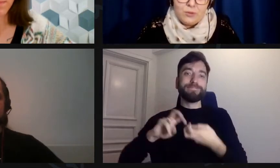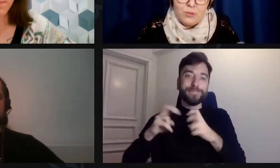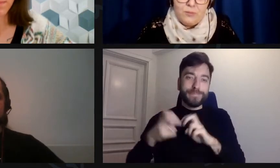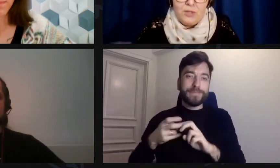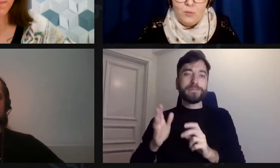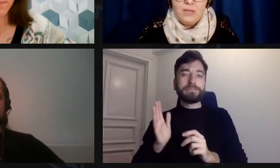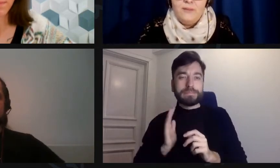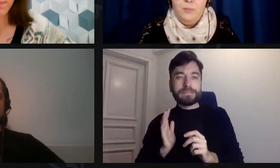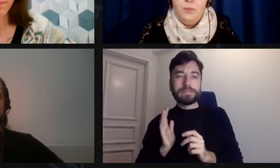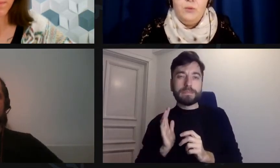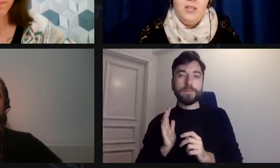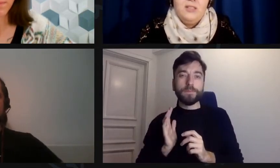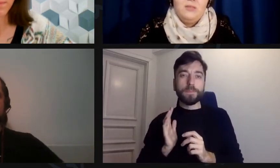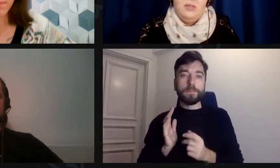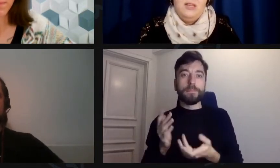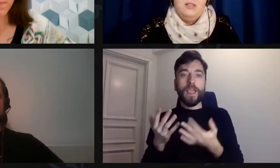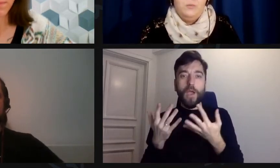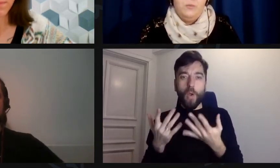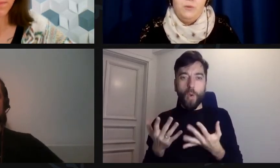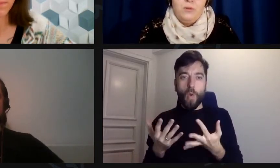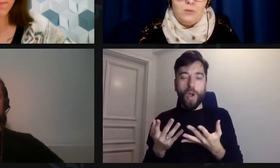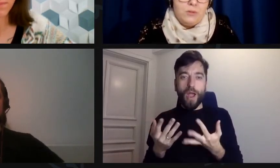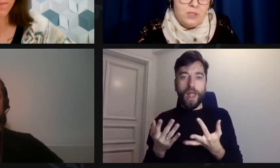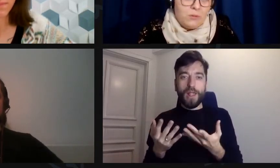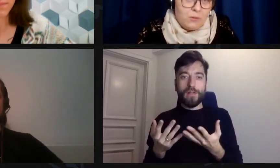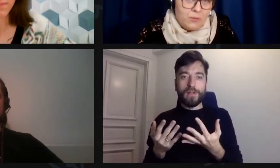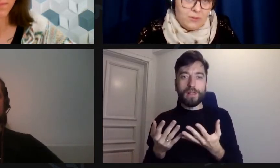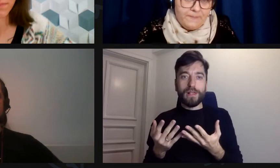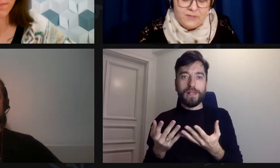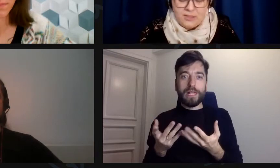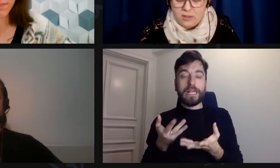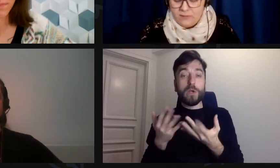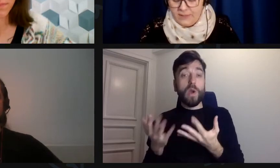z którymi łatwiej było sobie radzić po dołączeniu do grupy cyrkowej.